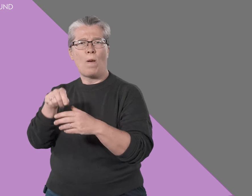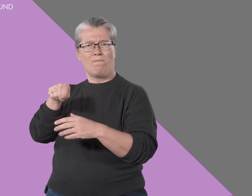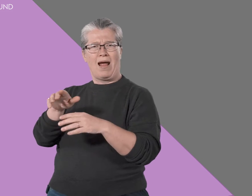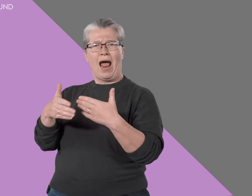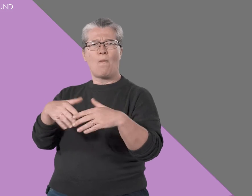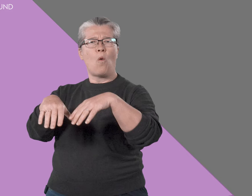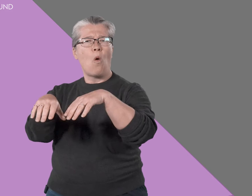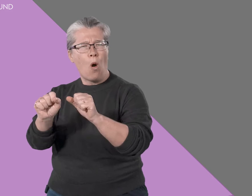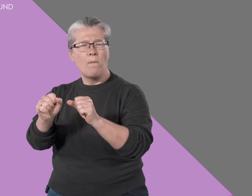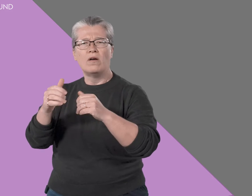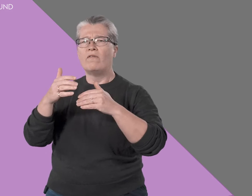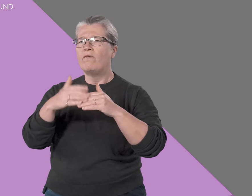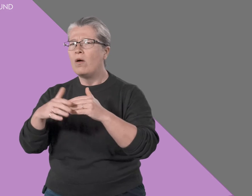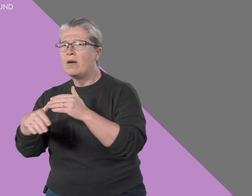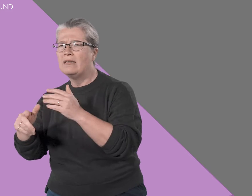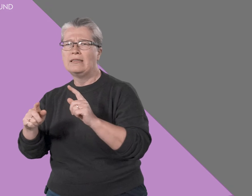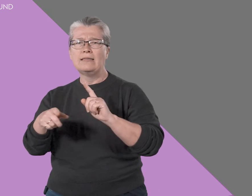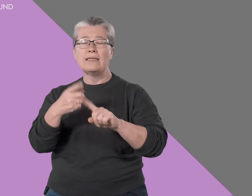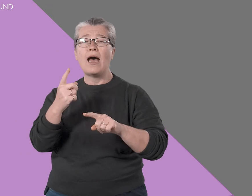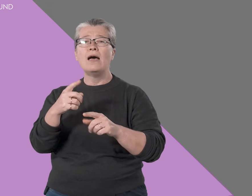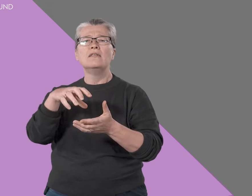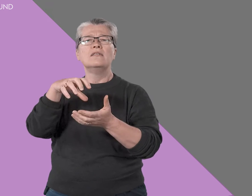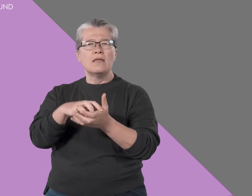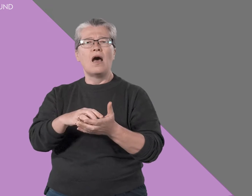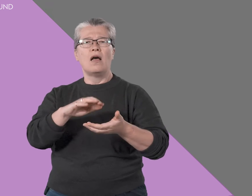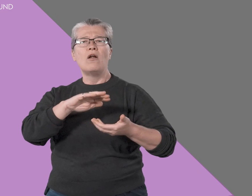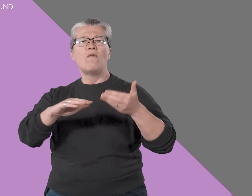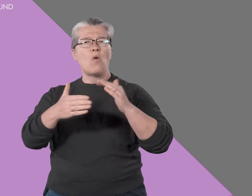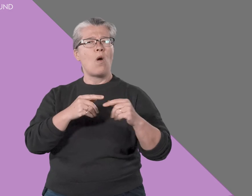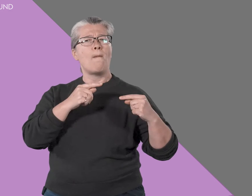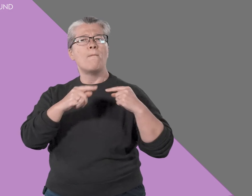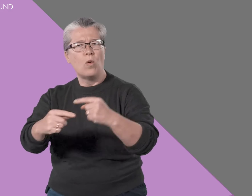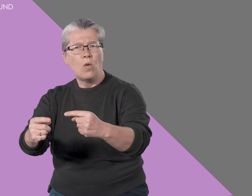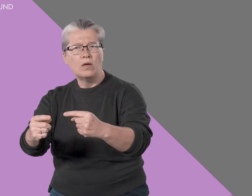med uppgift att bereda inledandet av en statlig försoningsprocess -